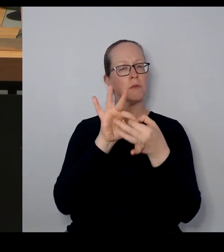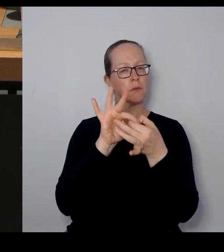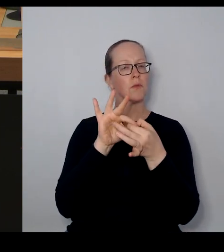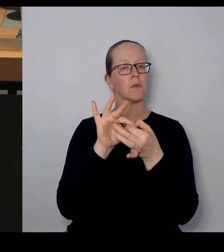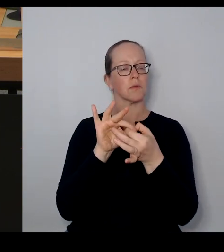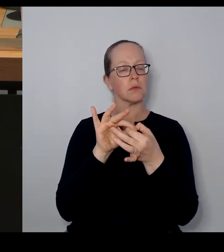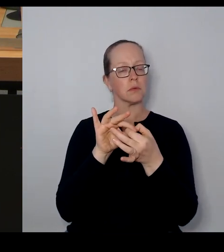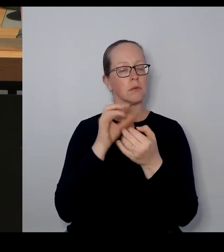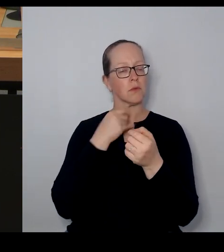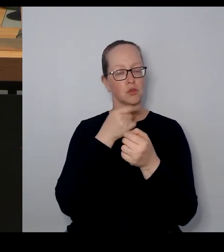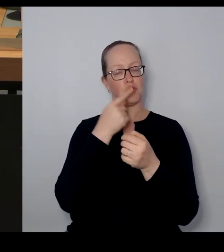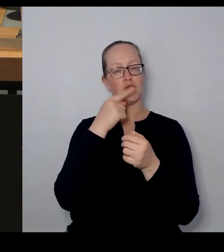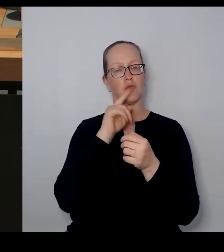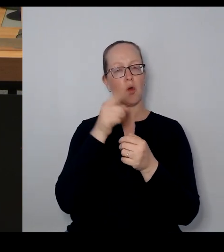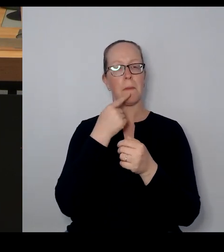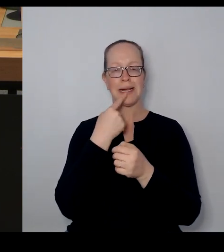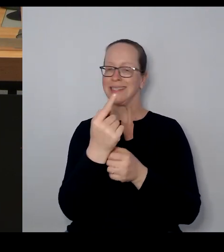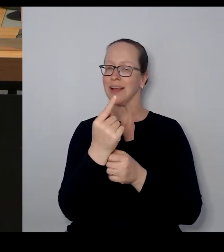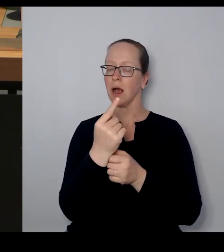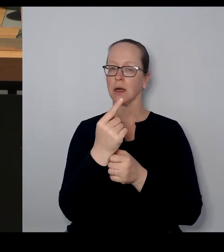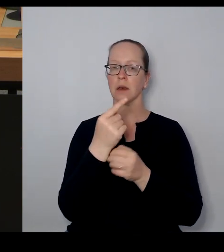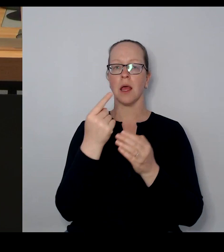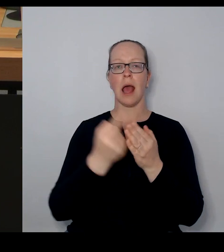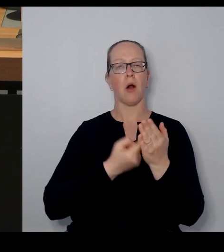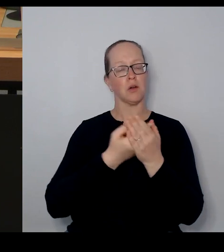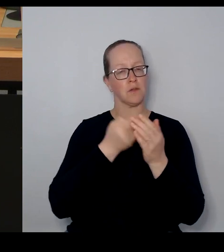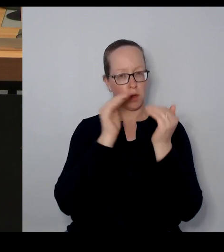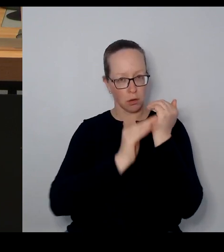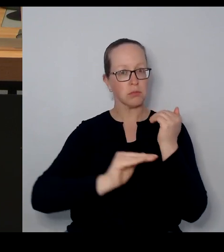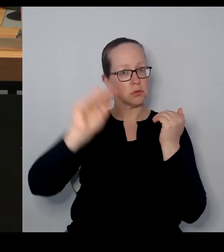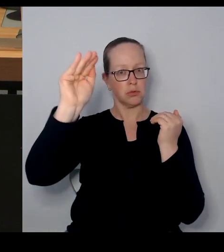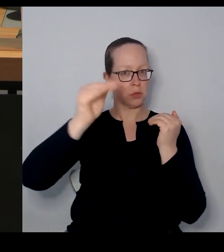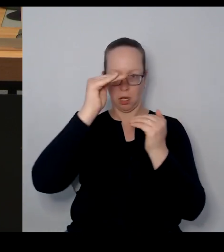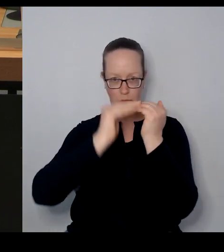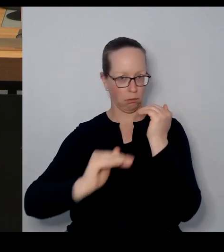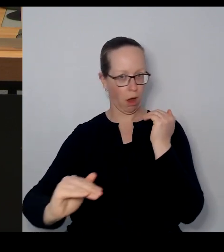Wir glauben, dass das bei den Berliner Wasserbetrieben gut gemanagt werden kann. Wir